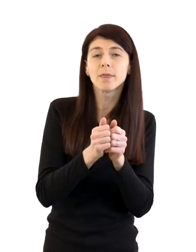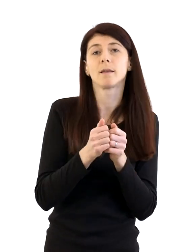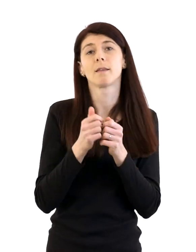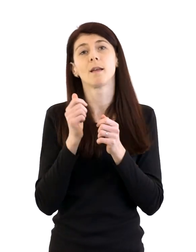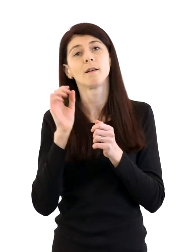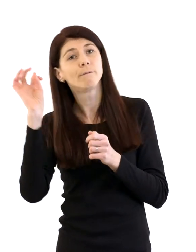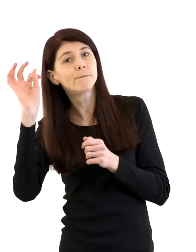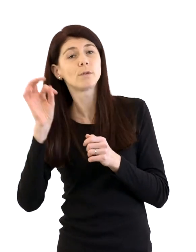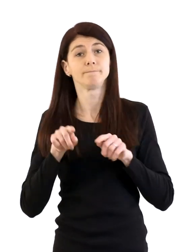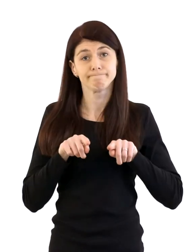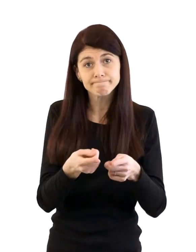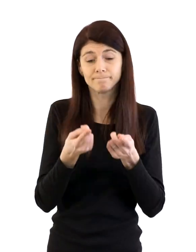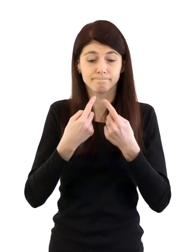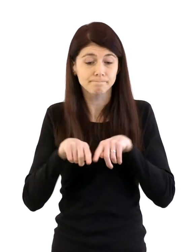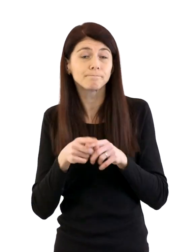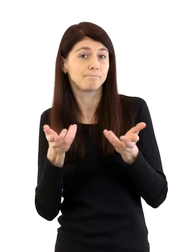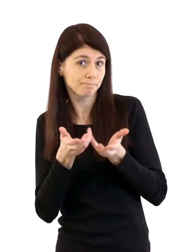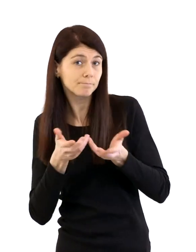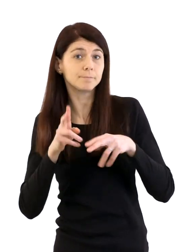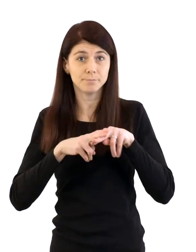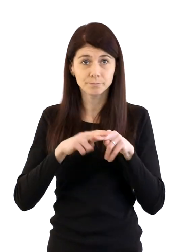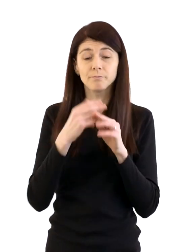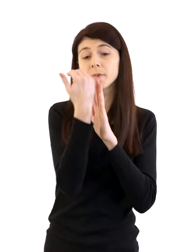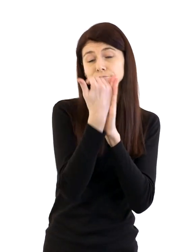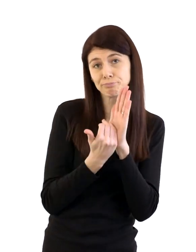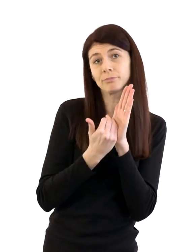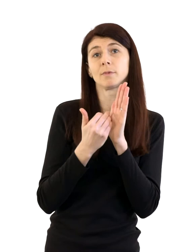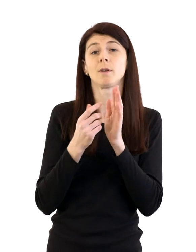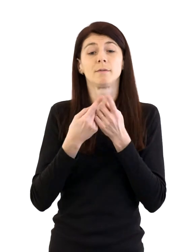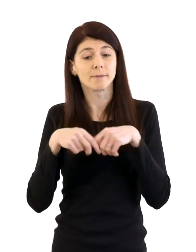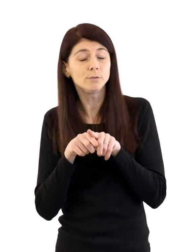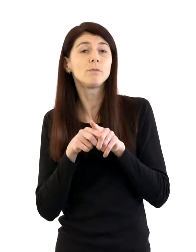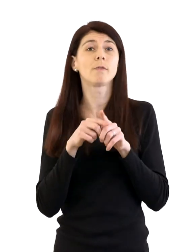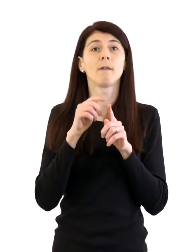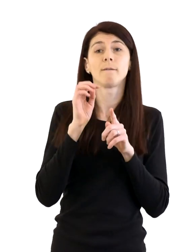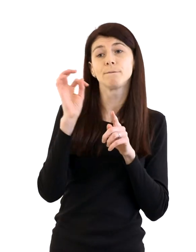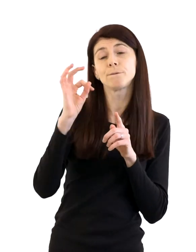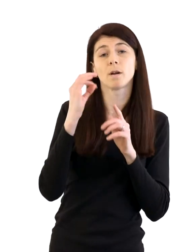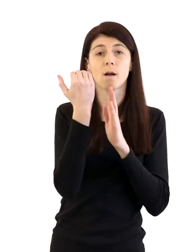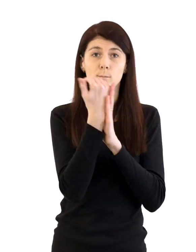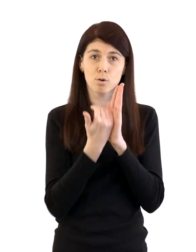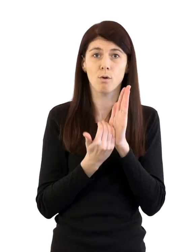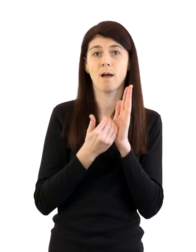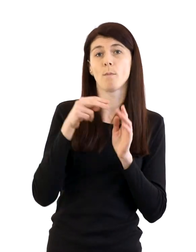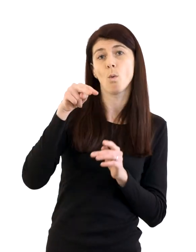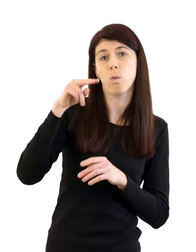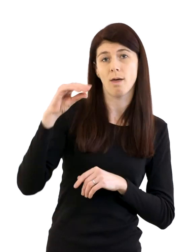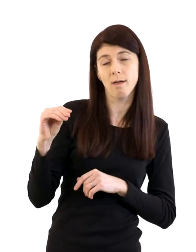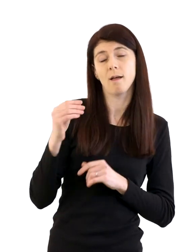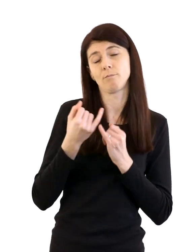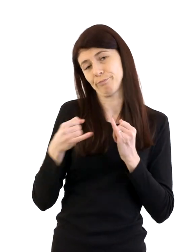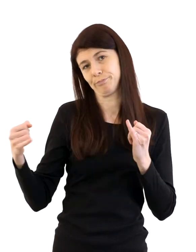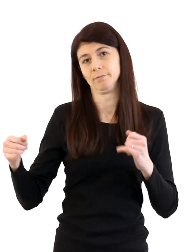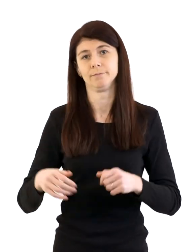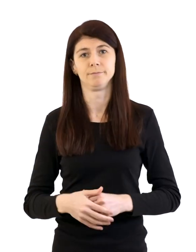do realizacji organizacjom pozarządowym, na realizację programów innych niż państwowe (programy UE i inne).